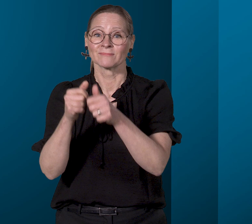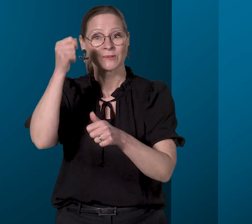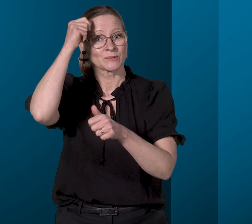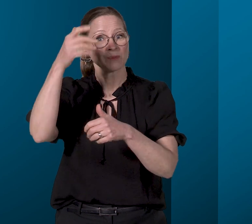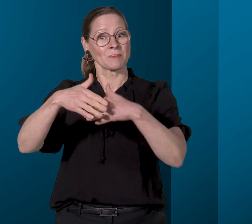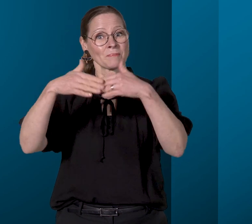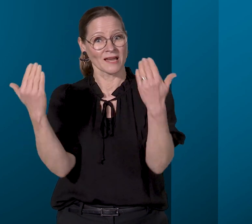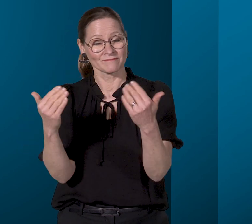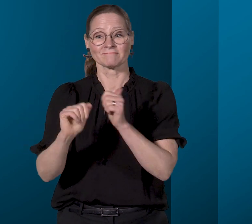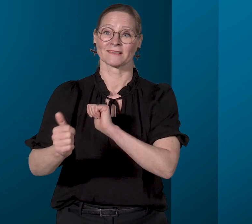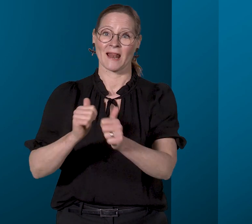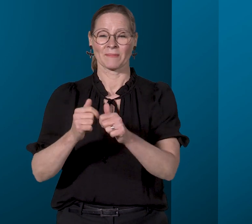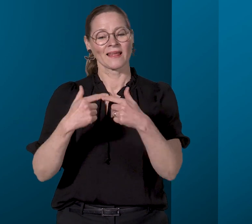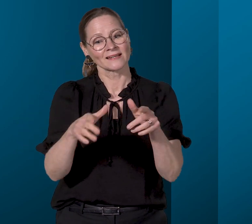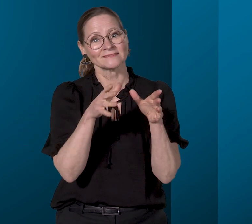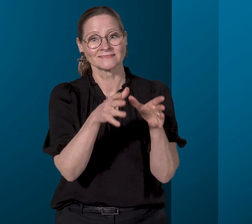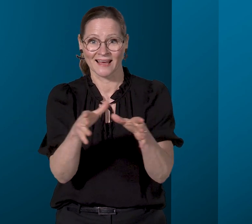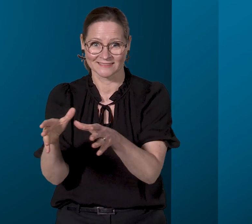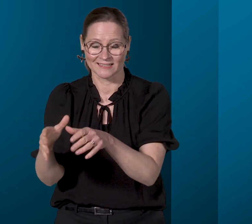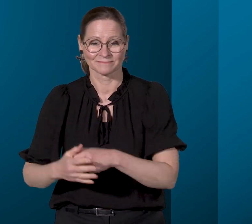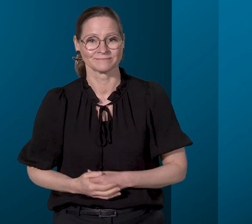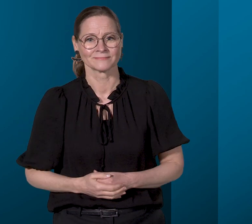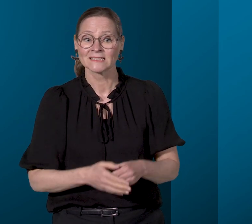mukaan kulttuuripäiville kilpailijoina eri sarjoissa.